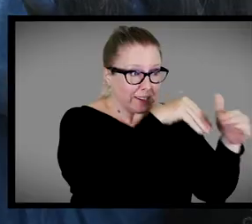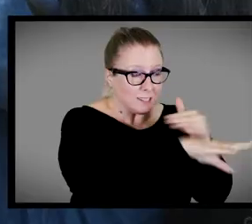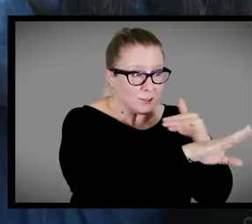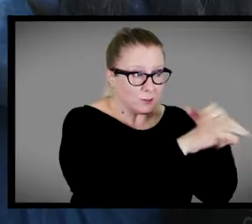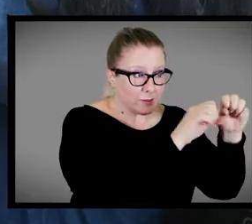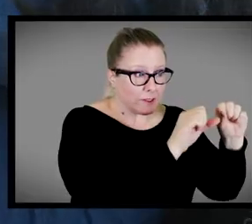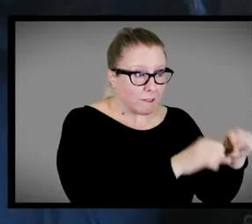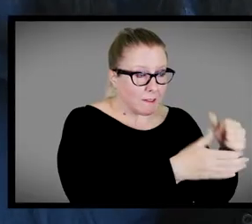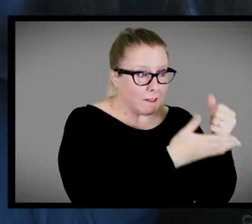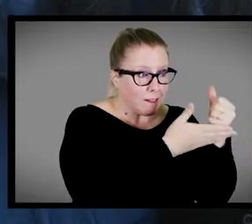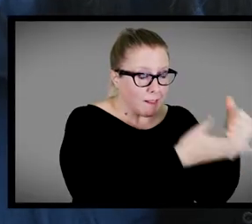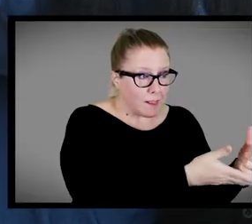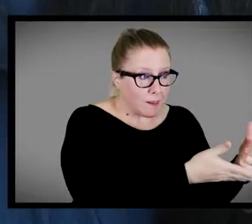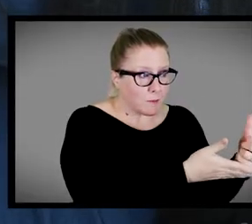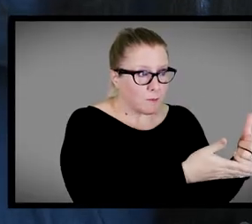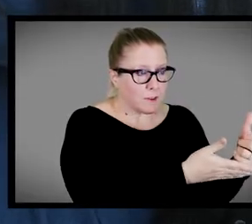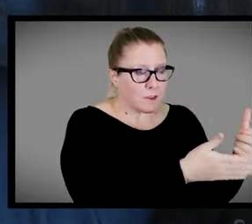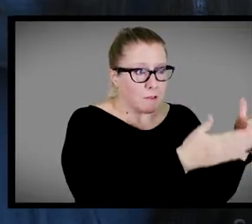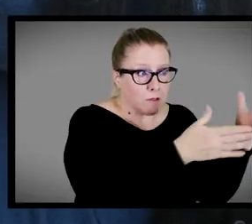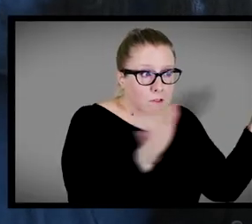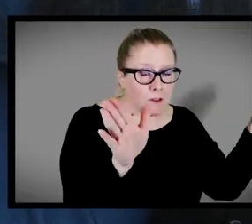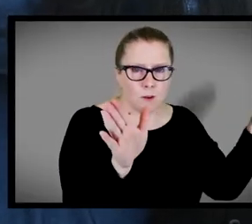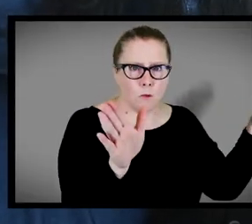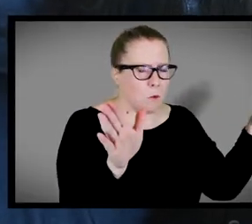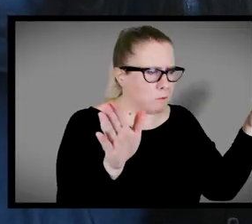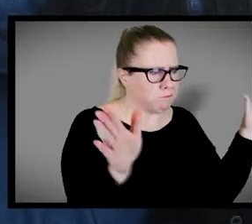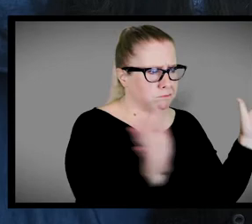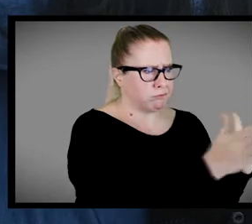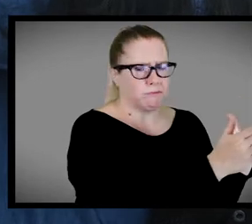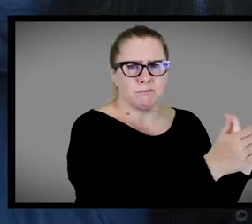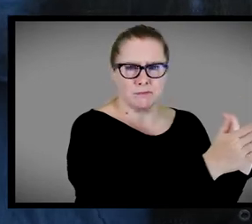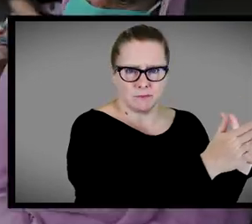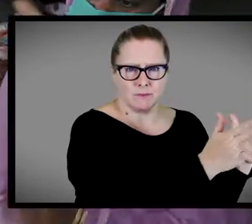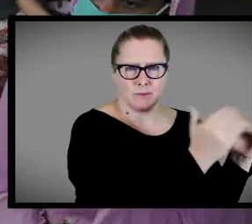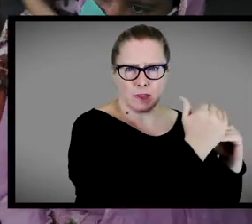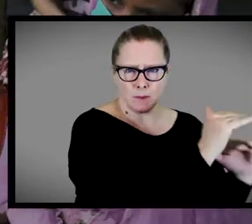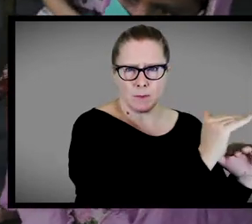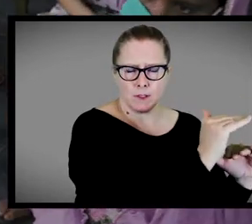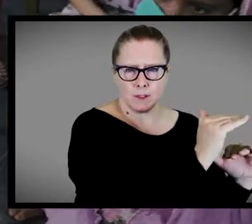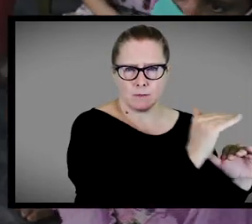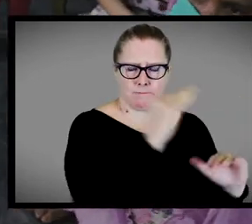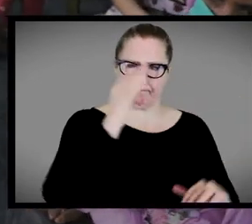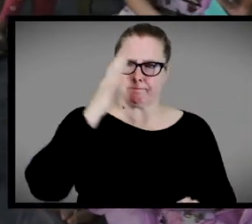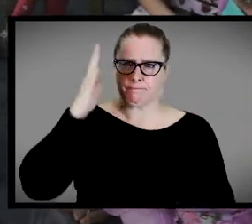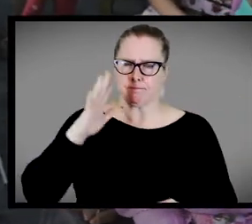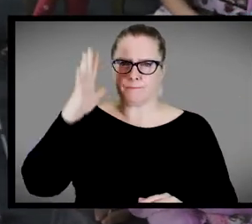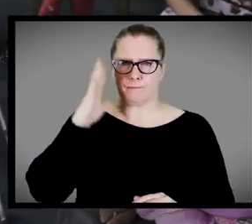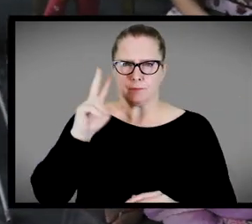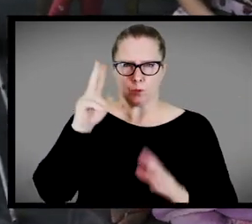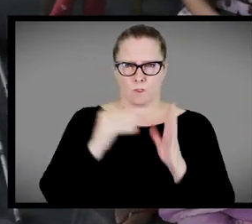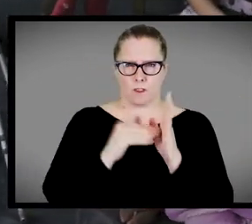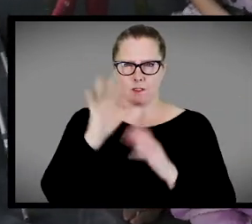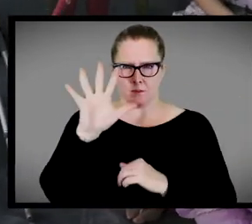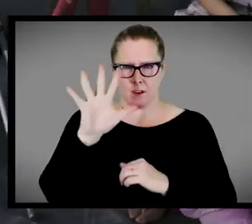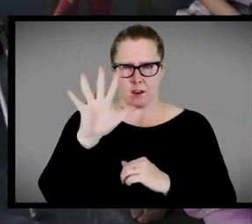تتذكرون حدوث زلزال عام 2005 وبعد ذلك حدثت فيضانات.